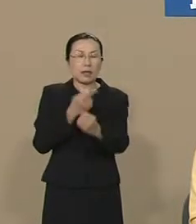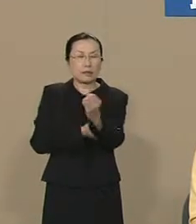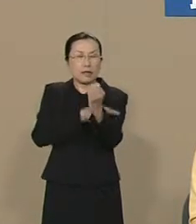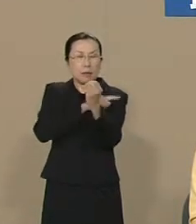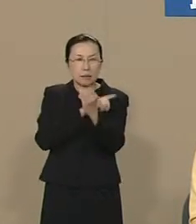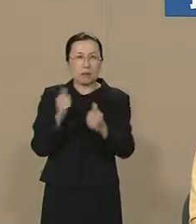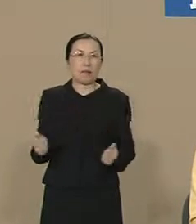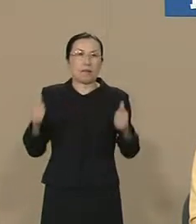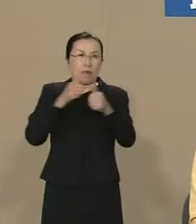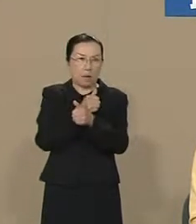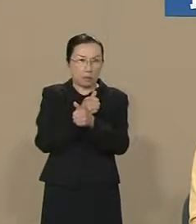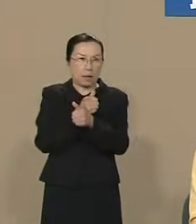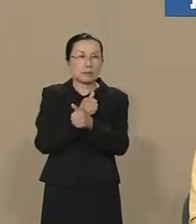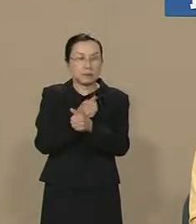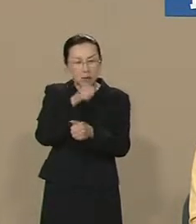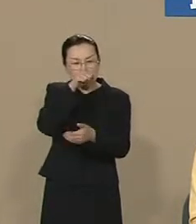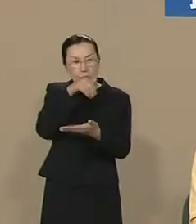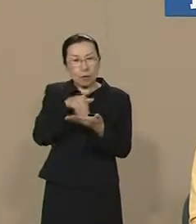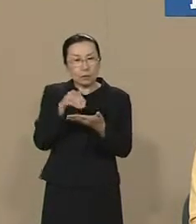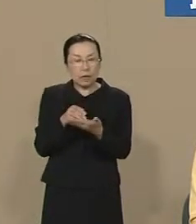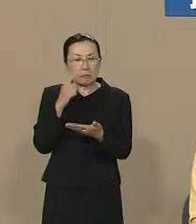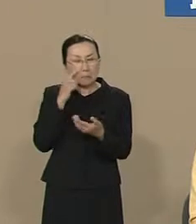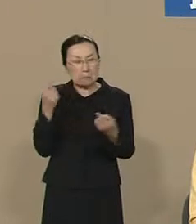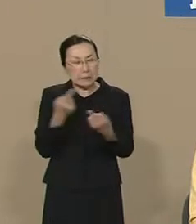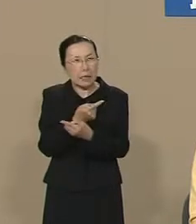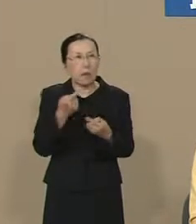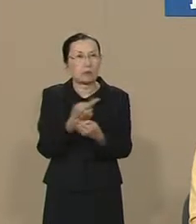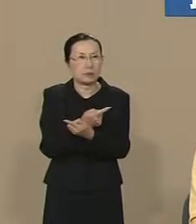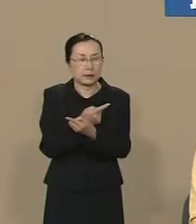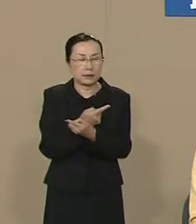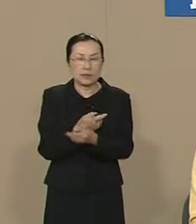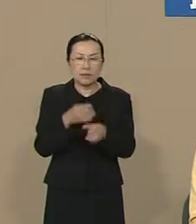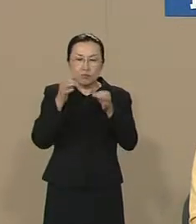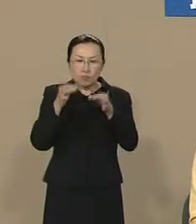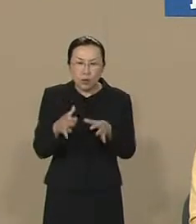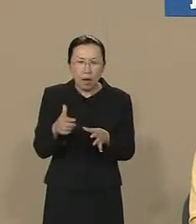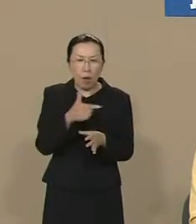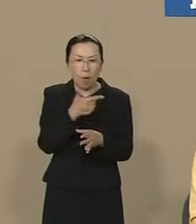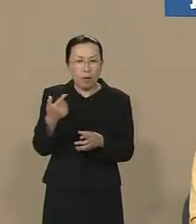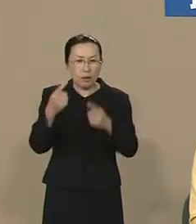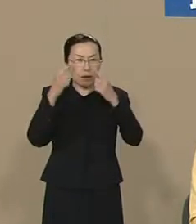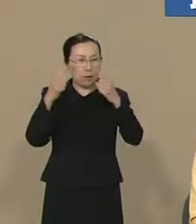税金の無駄遣いを改め､ 無駄な大型公共事業よりも､